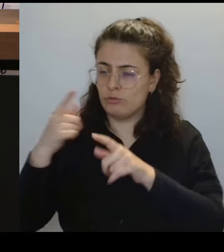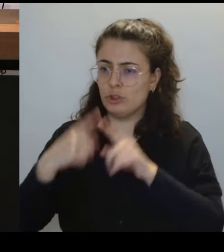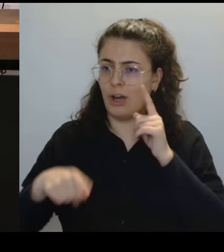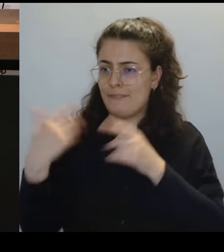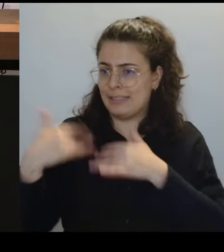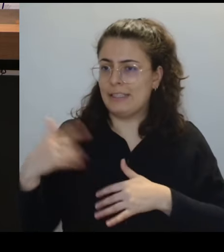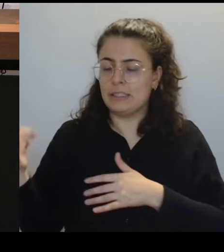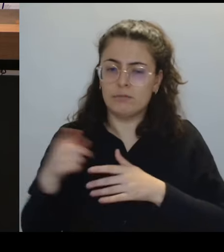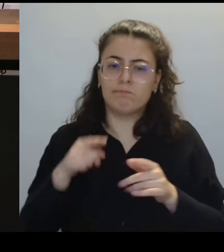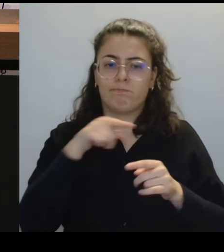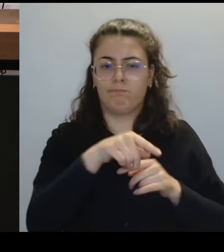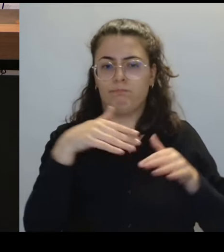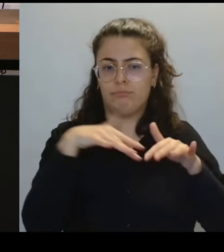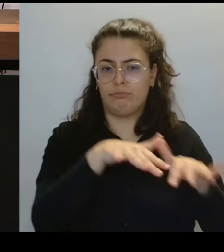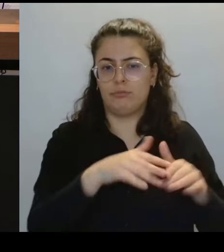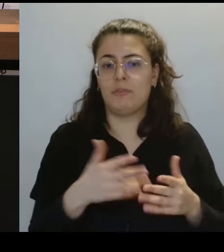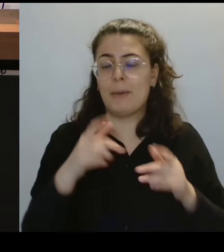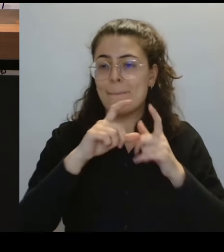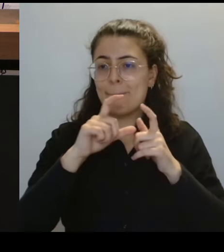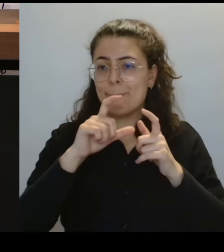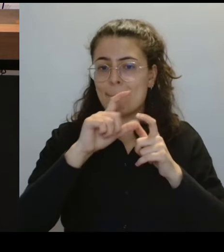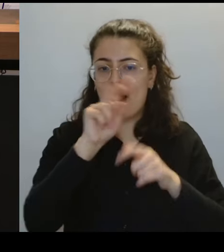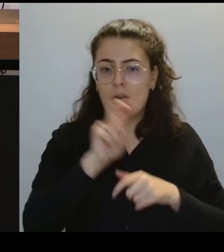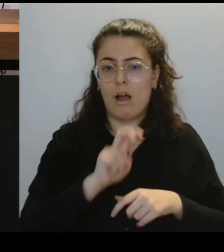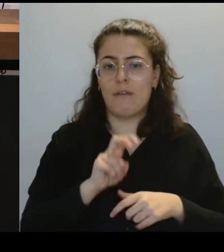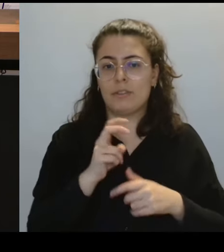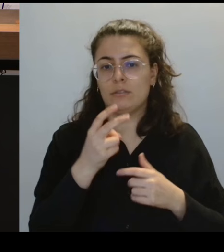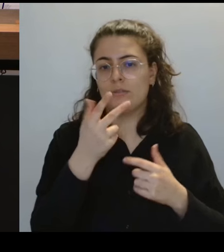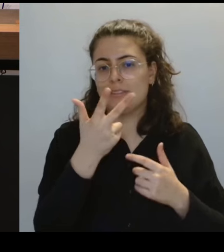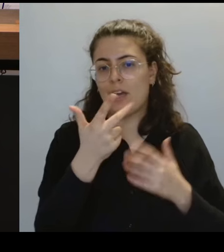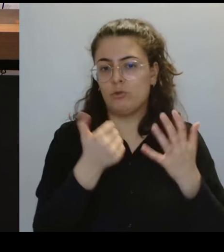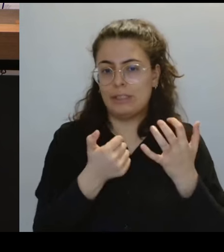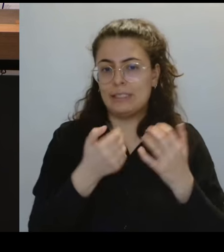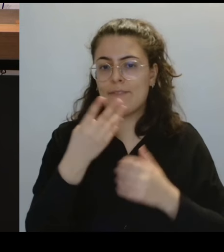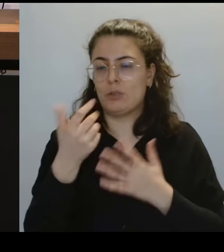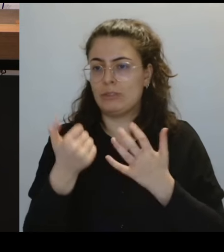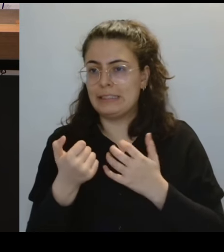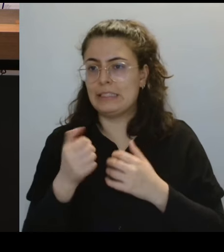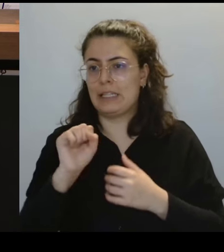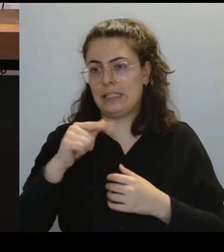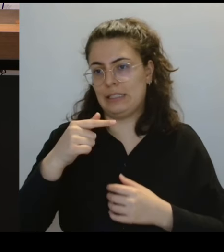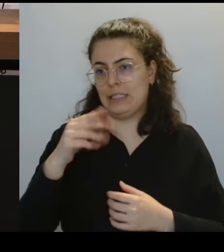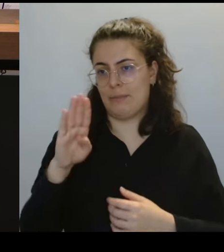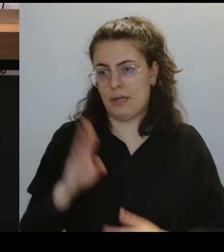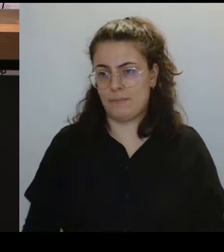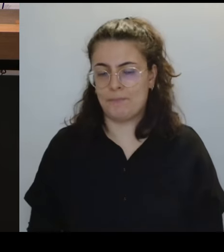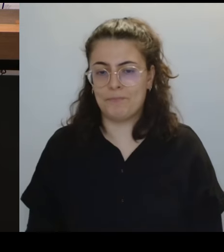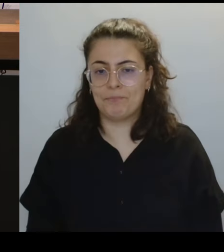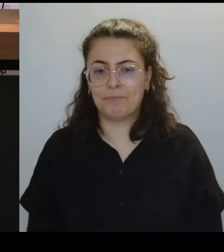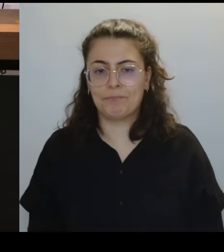und 64 StGB fallen. Platz- und vor allem Personalmangel sind der Nährboden für